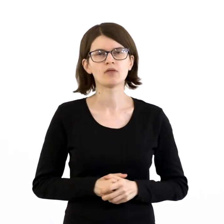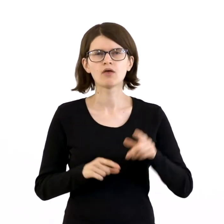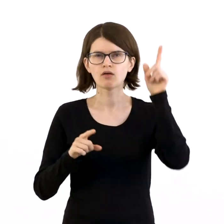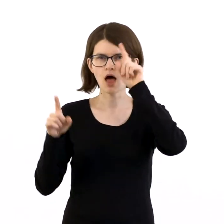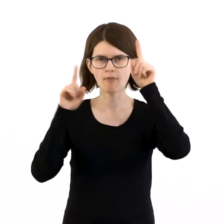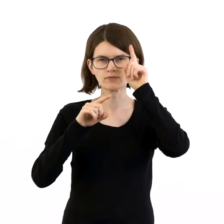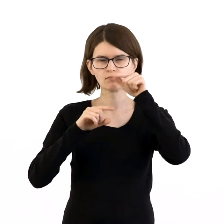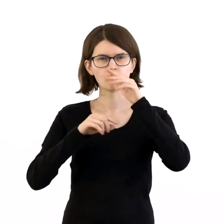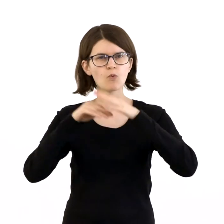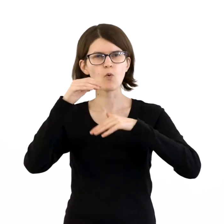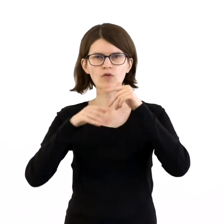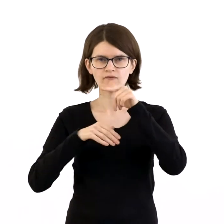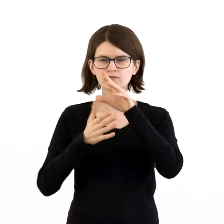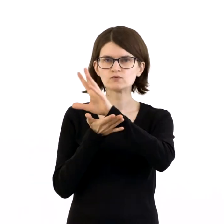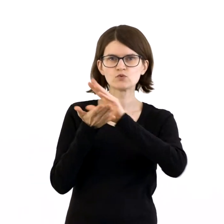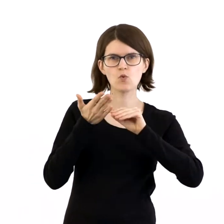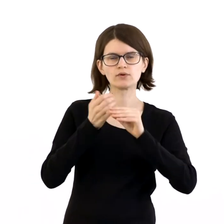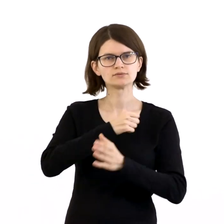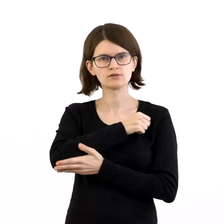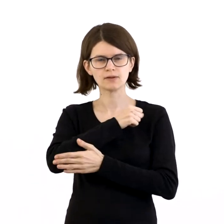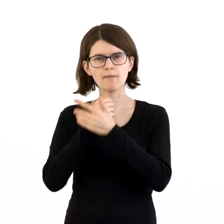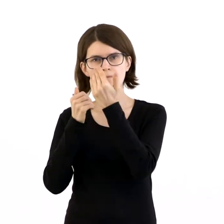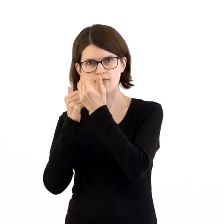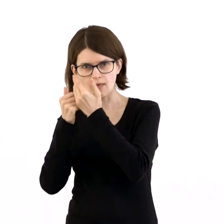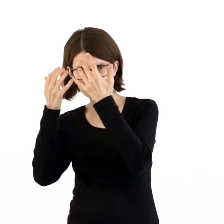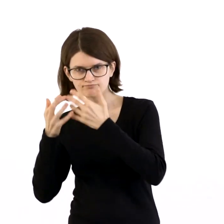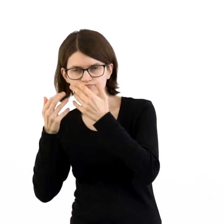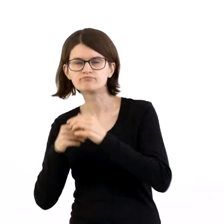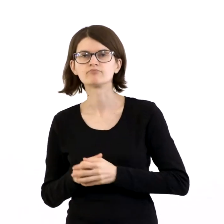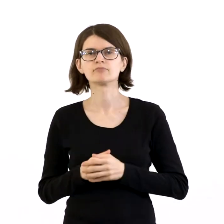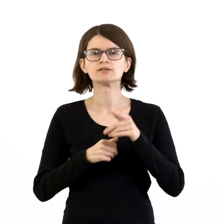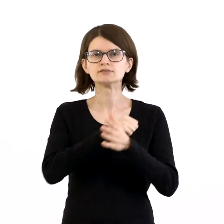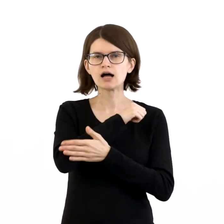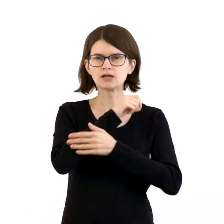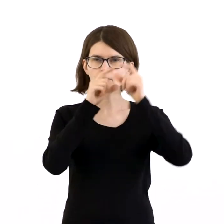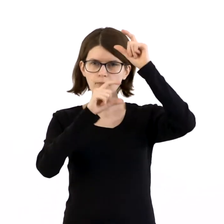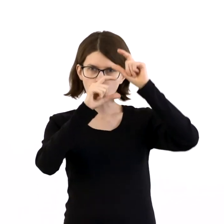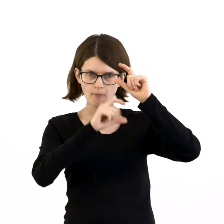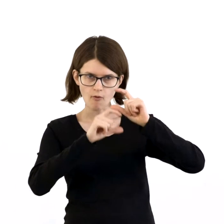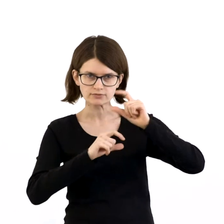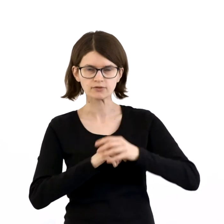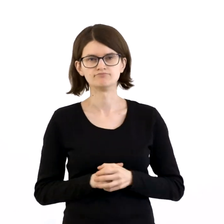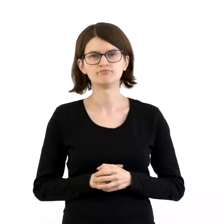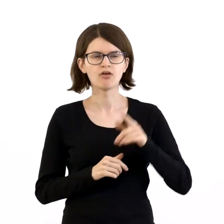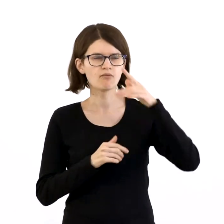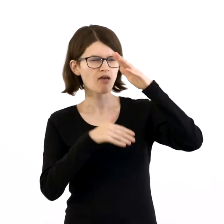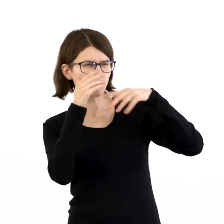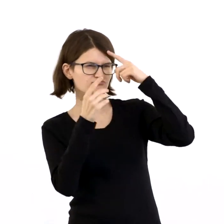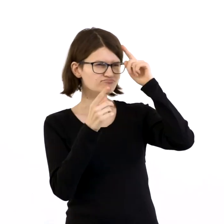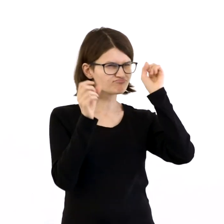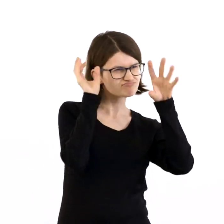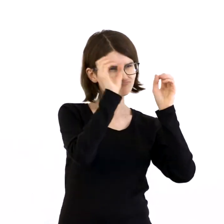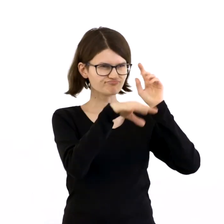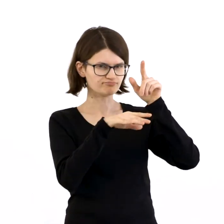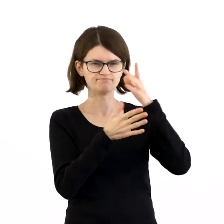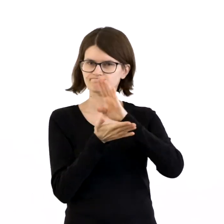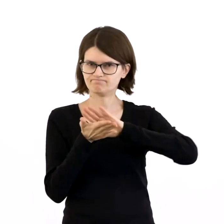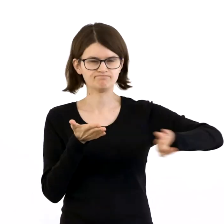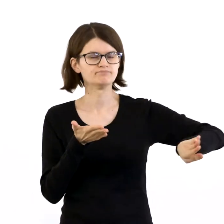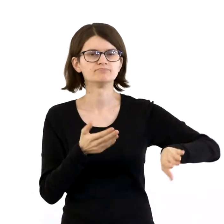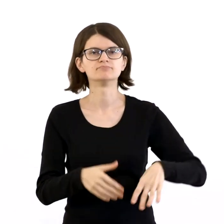Kompozycja klasyczna była budowana zgodnie z zasadami matematycznymi, zasadami proporcji i nie uwzględniała spontaniczności czy żywiołowości.